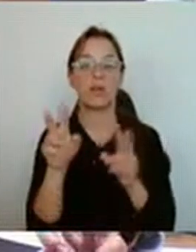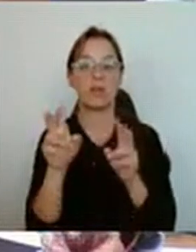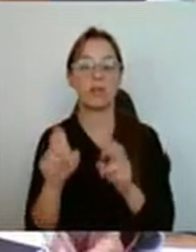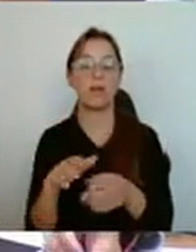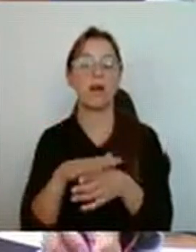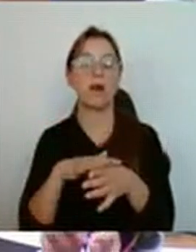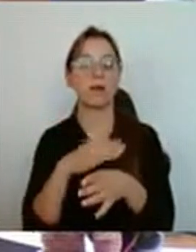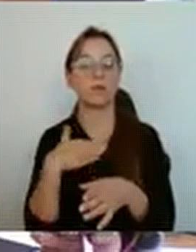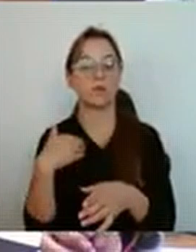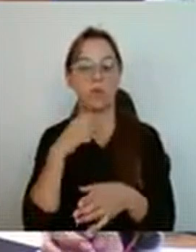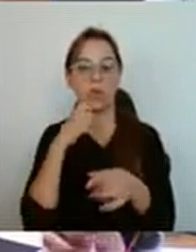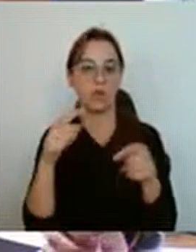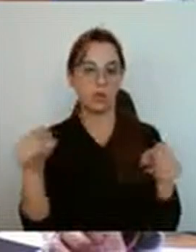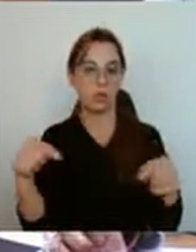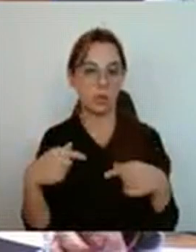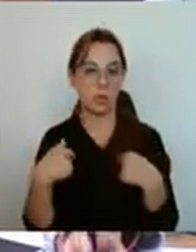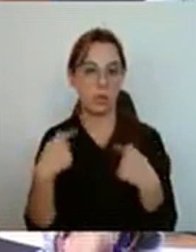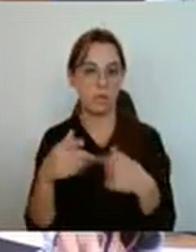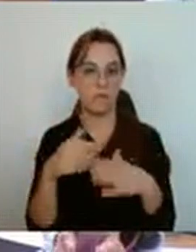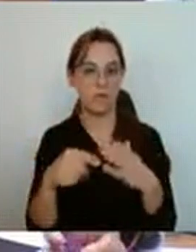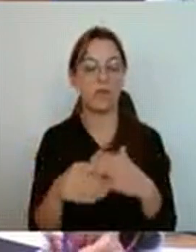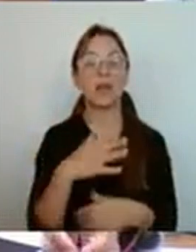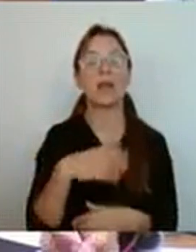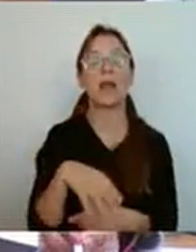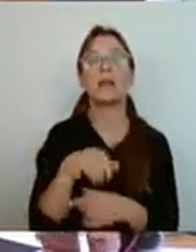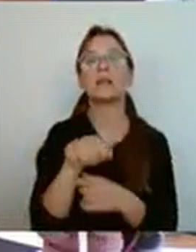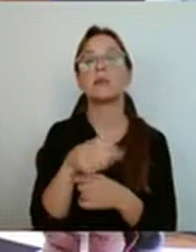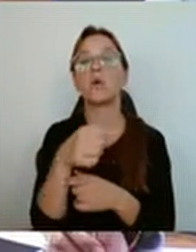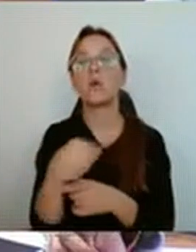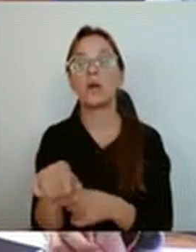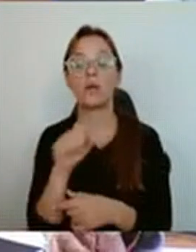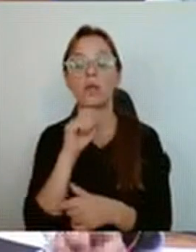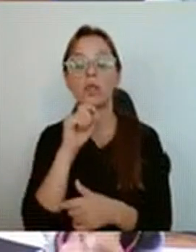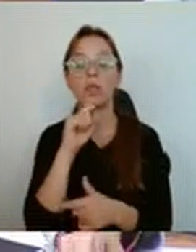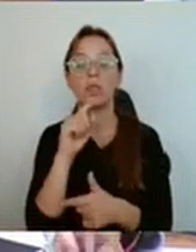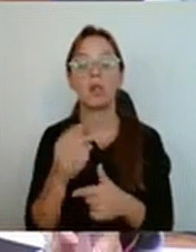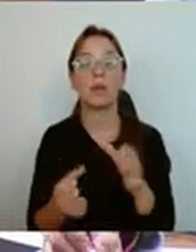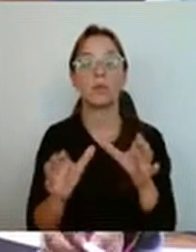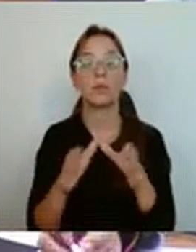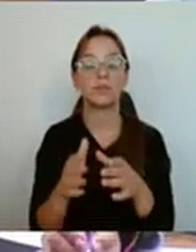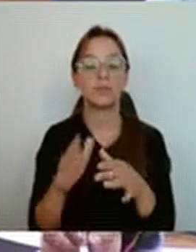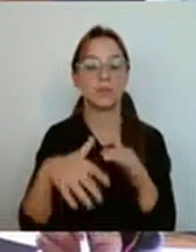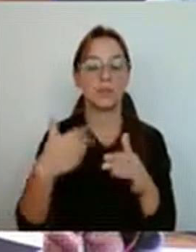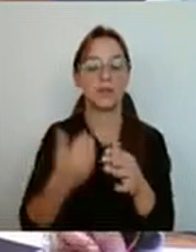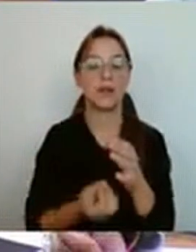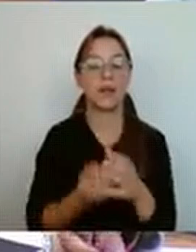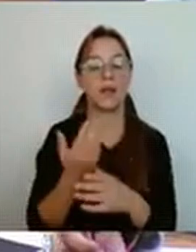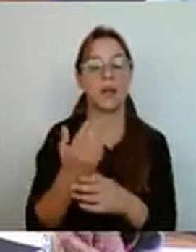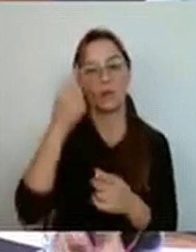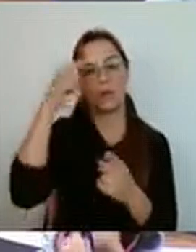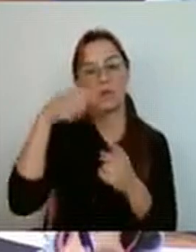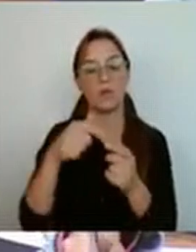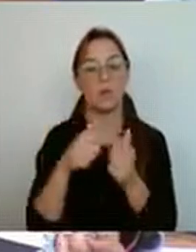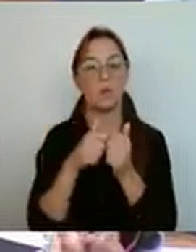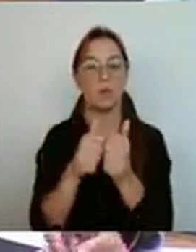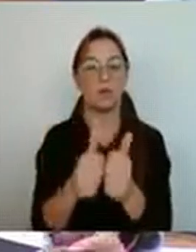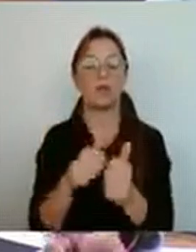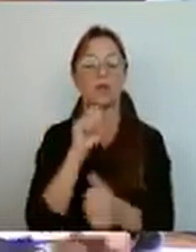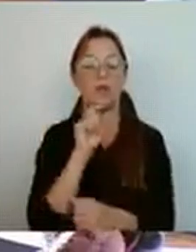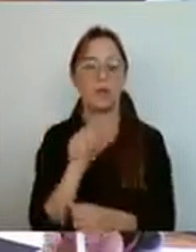Segundo, querem ou não os grupos políticos criar uma Comissão da Assembleia para que este acompanhamento